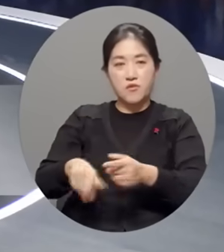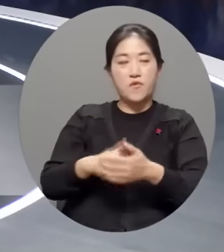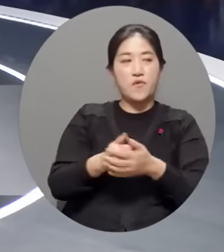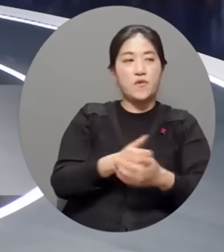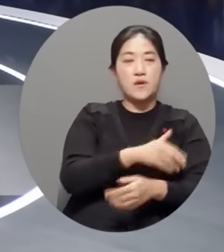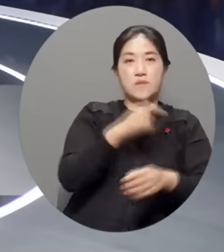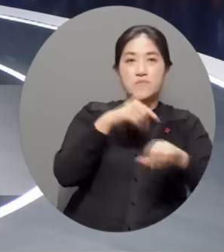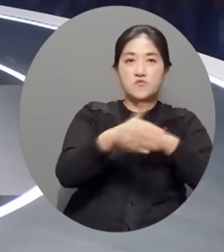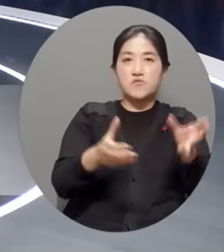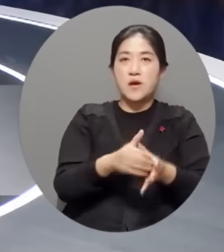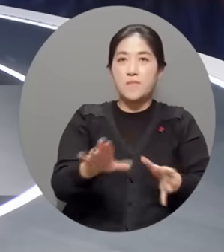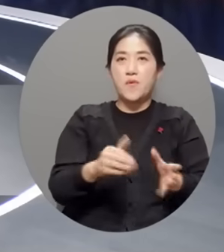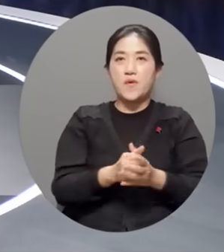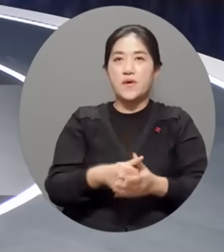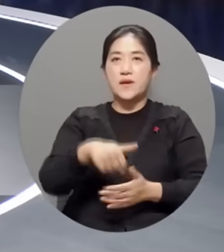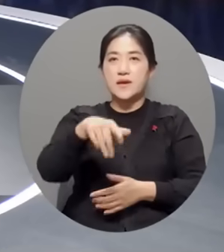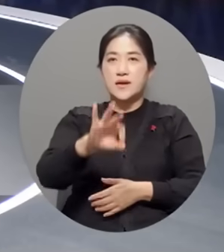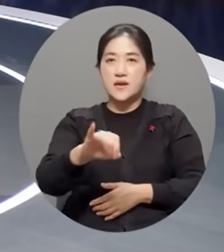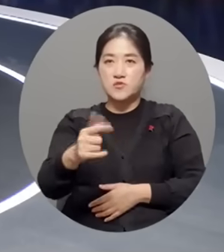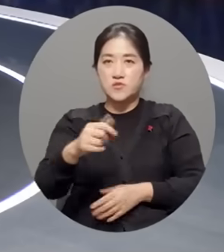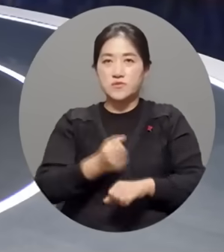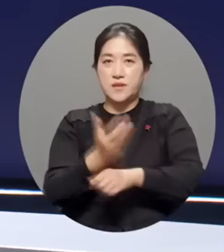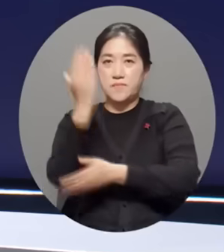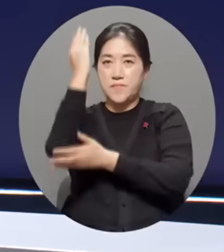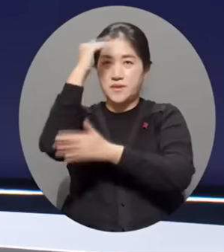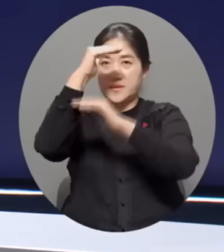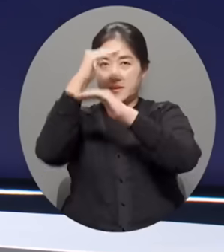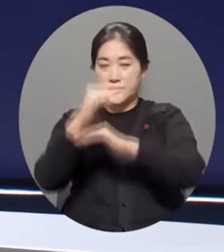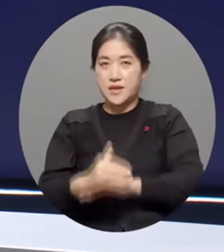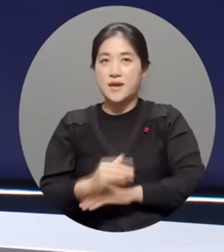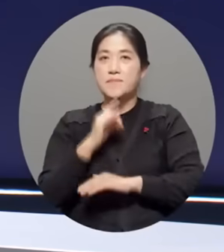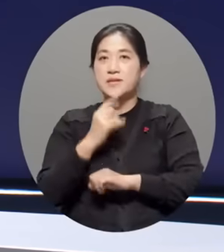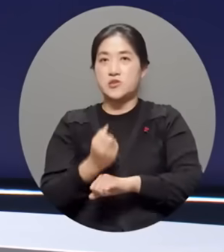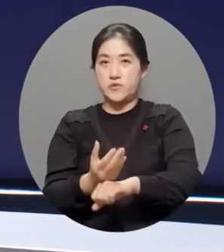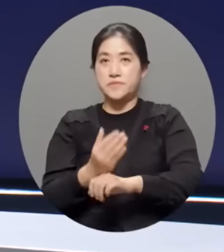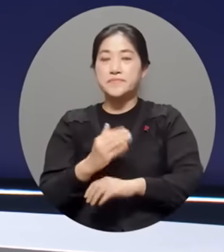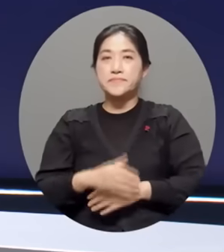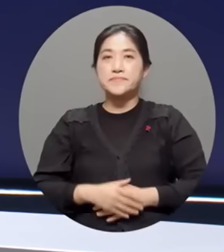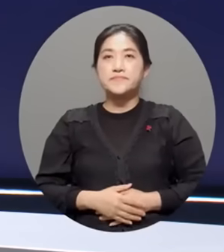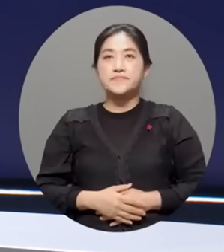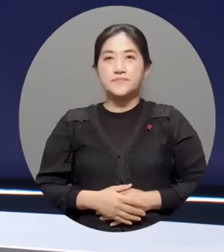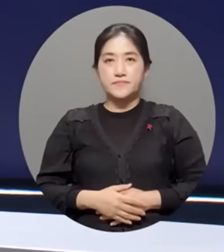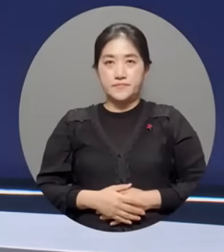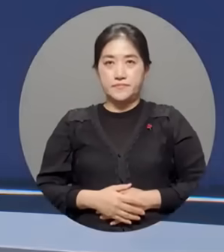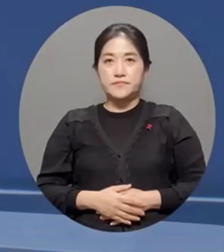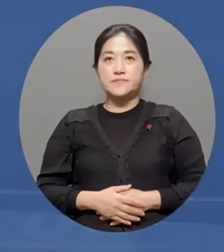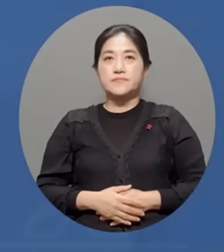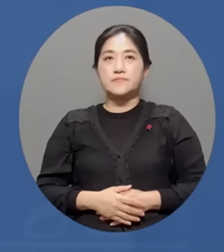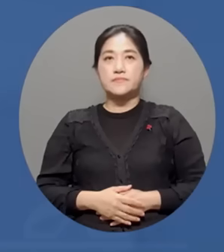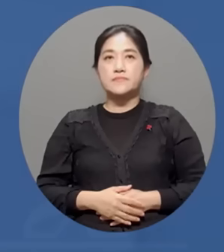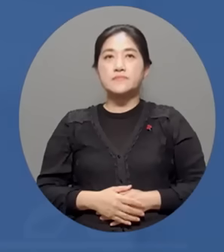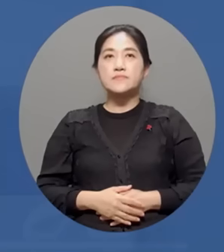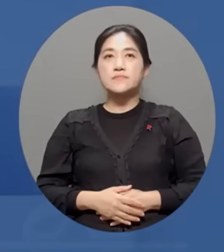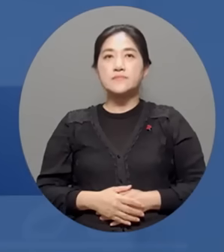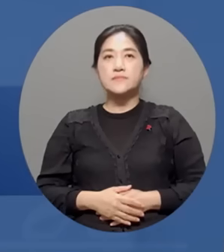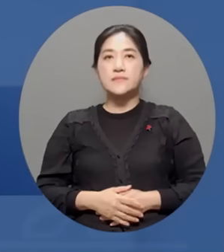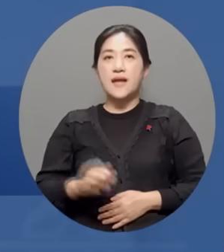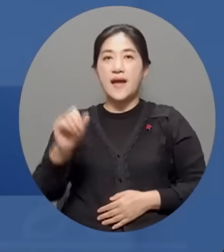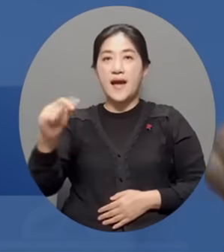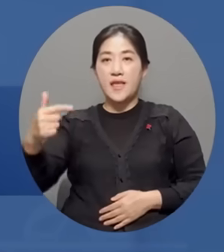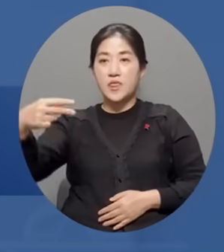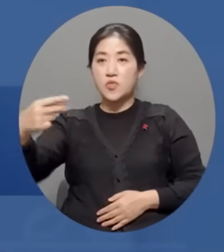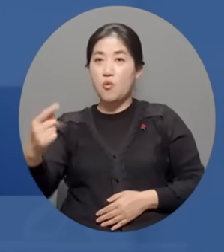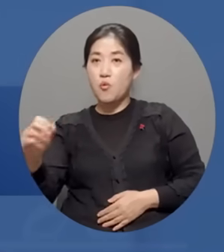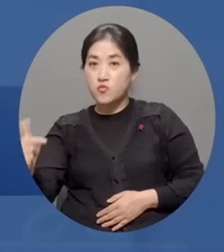(앵커) 한동훈 비대위원장 체제, 민주당 반응은 어떻습니까?